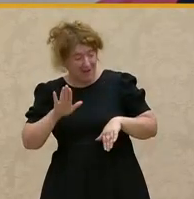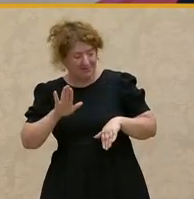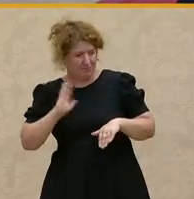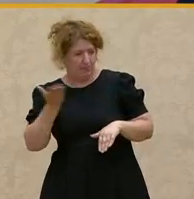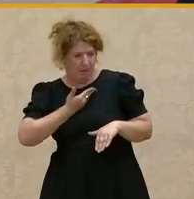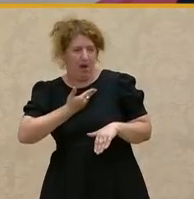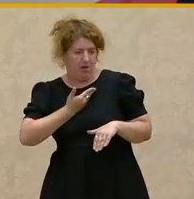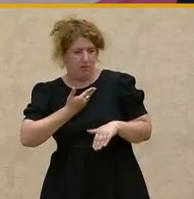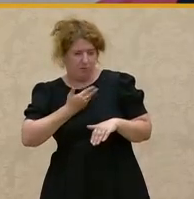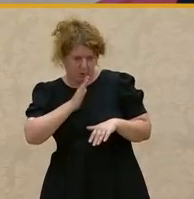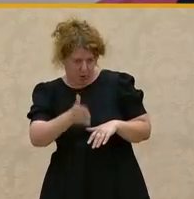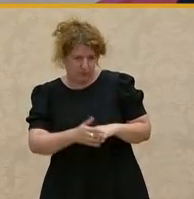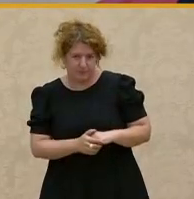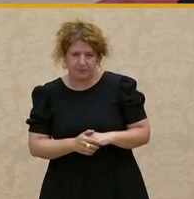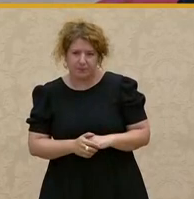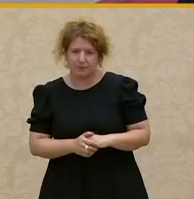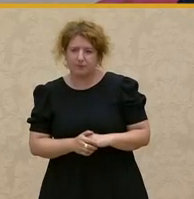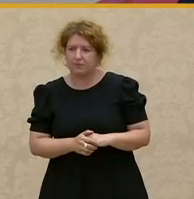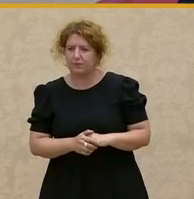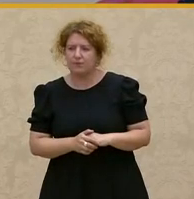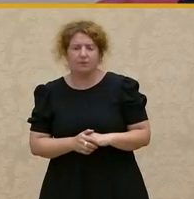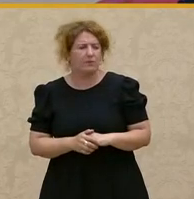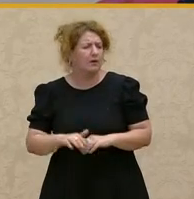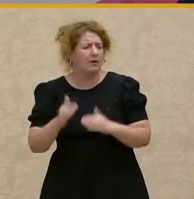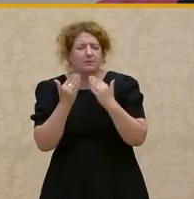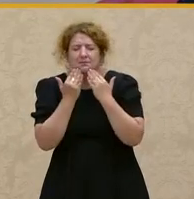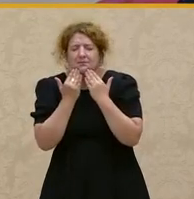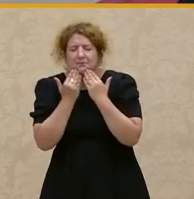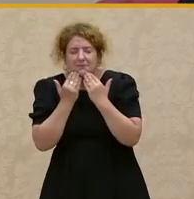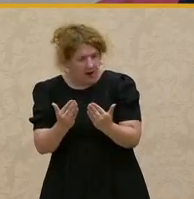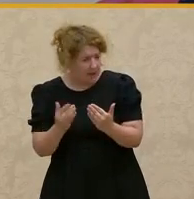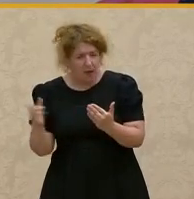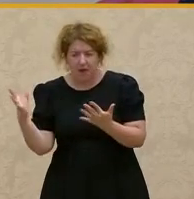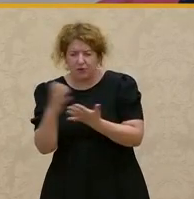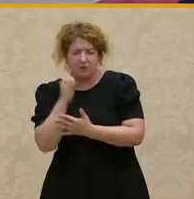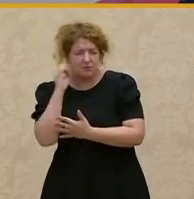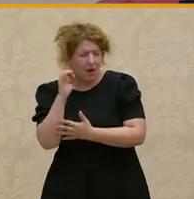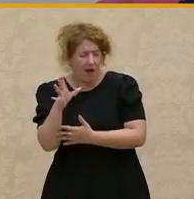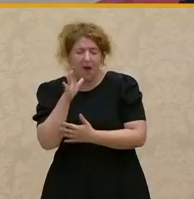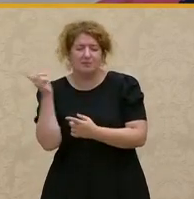Quiero expresar mi más sincero agradecimiento a todos los ponentes, testimonios y representantes